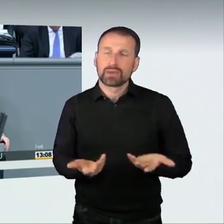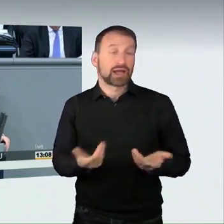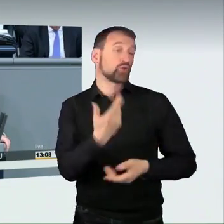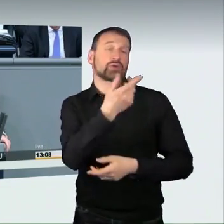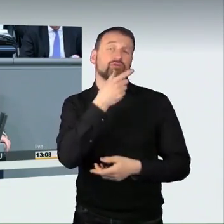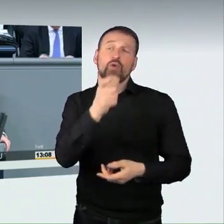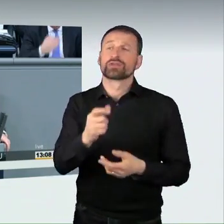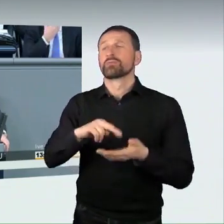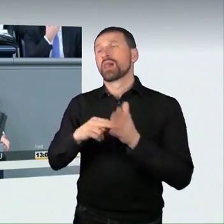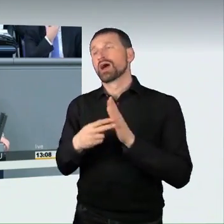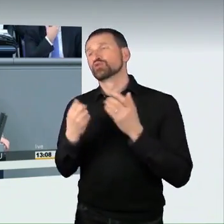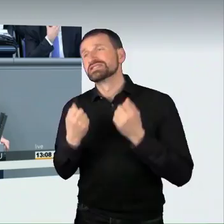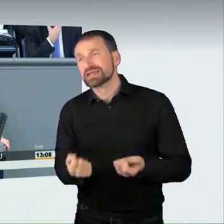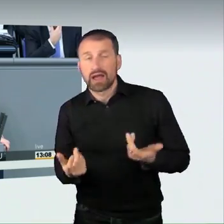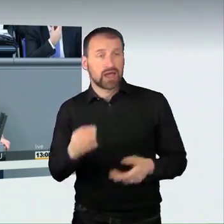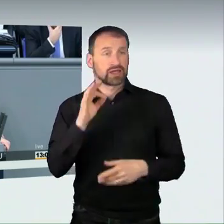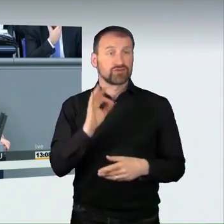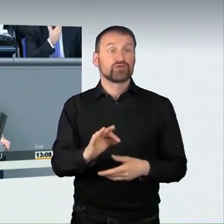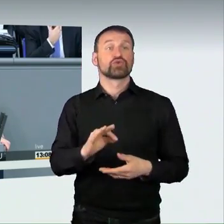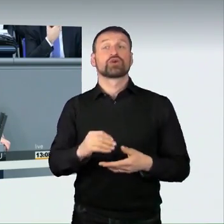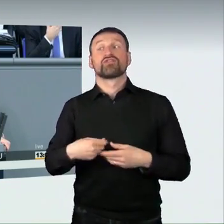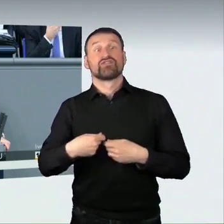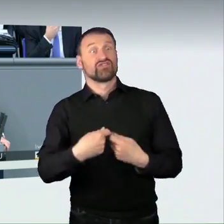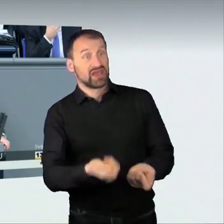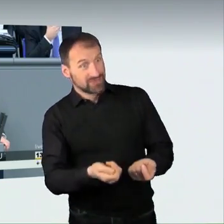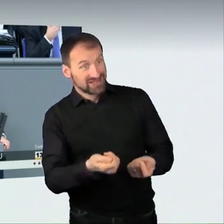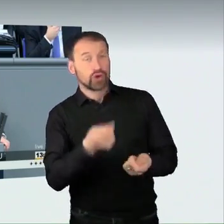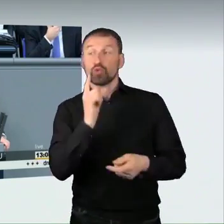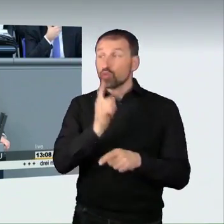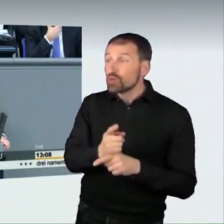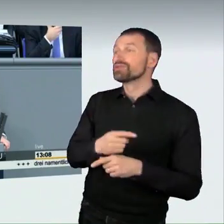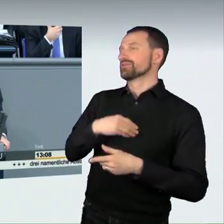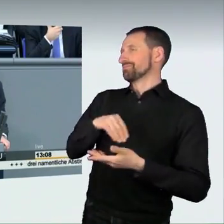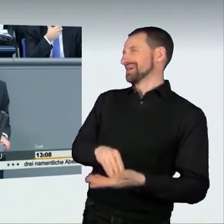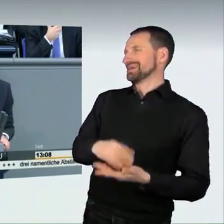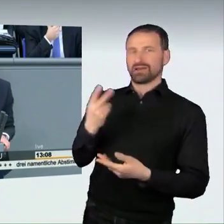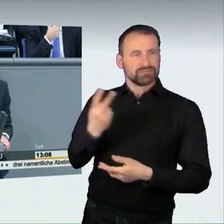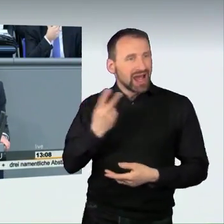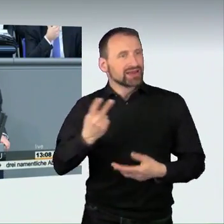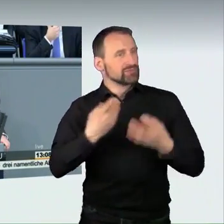der Planungssicherheit für einen Mieter durchaus brauchen und haben müssen. Am Ende des Tages geht es doch darum,